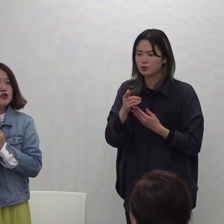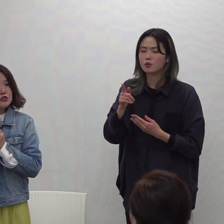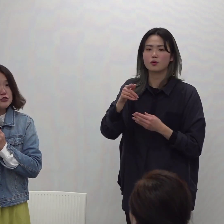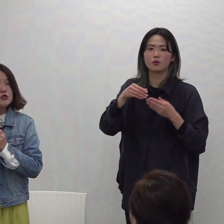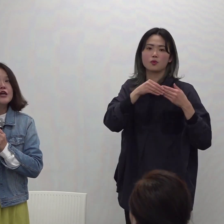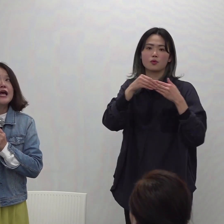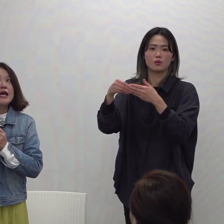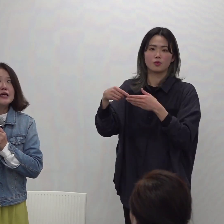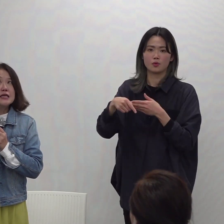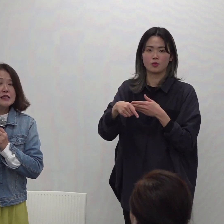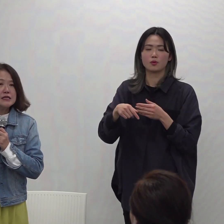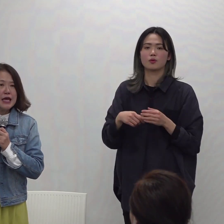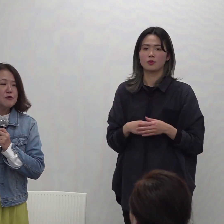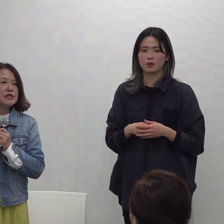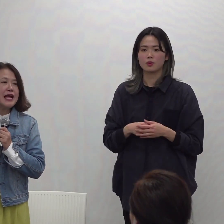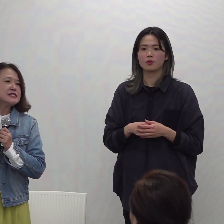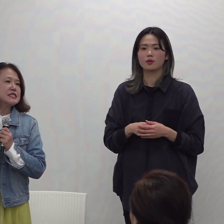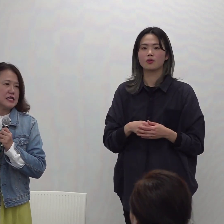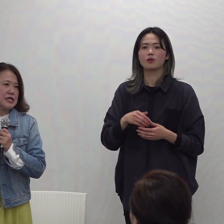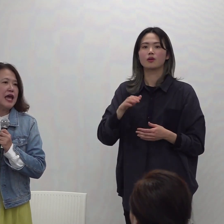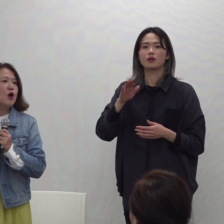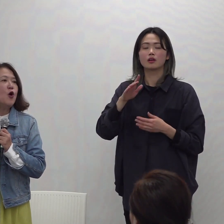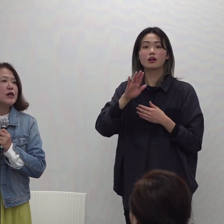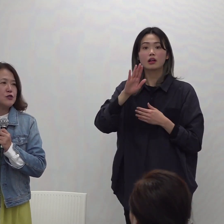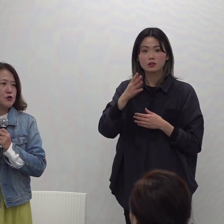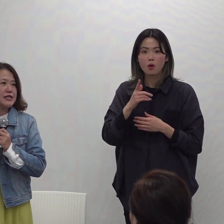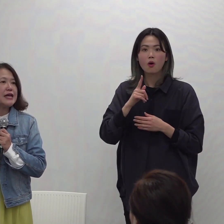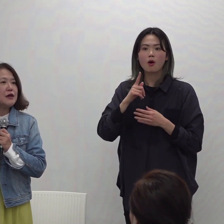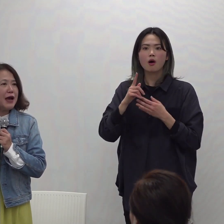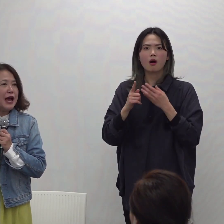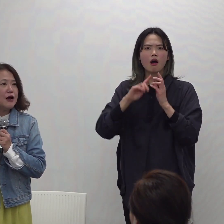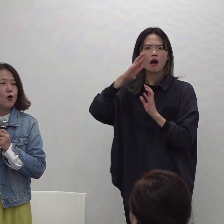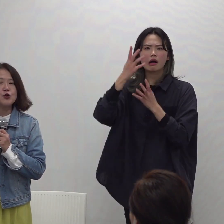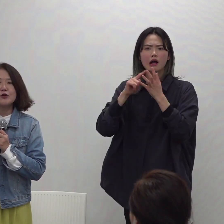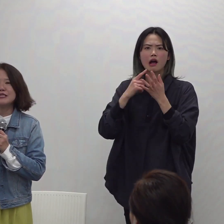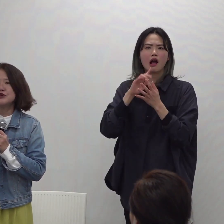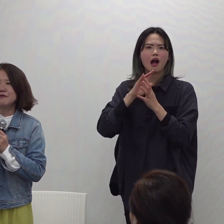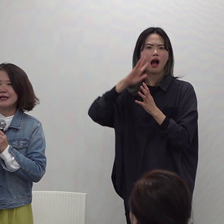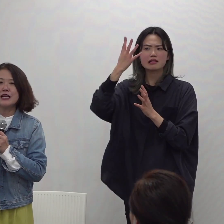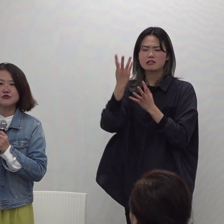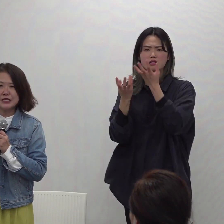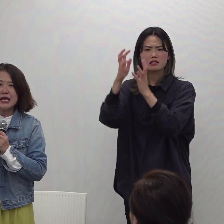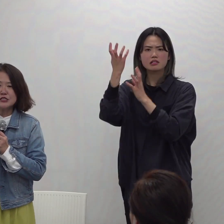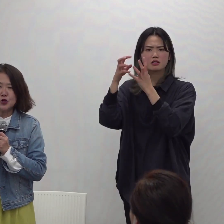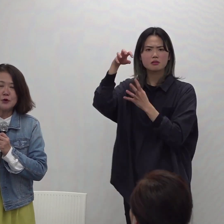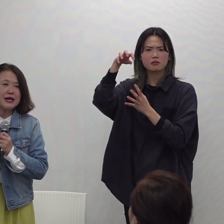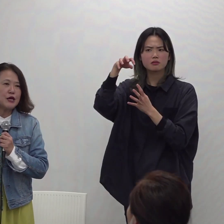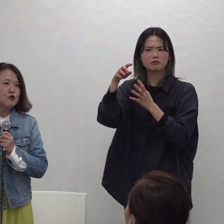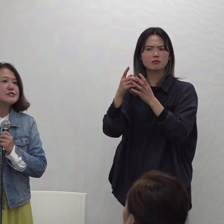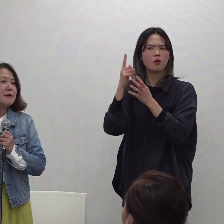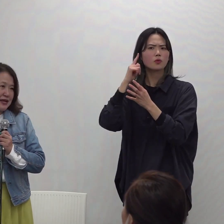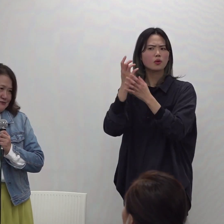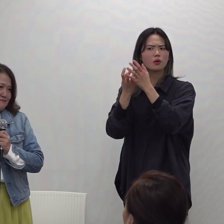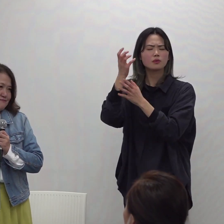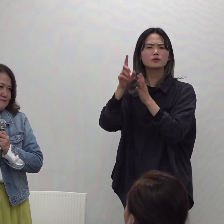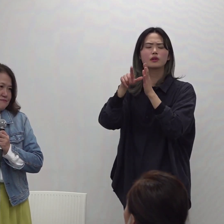唯一煙探知機警報器のときだけは音の場所には行かずにその場で伏せます